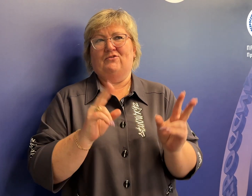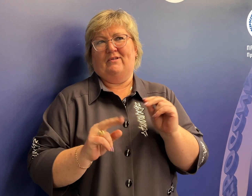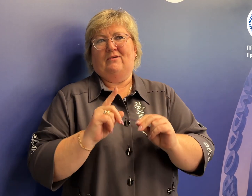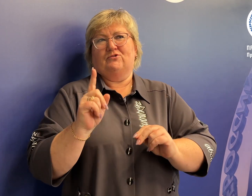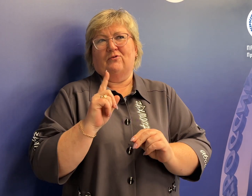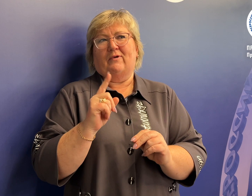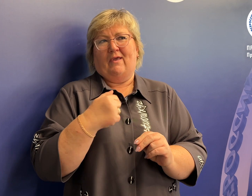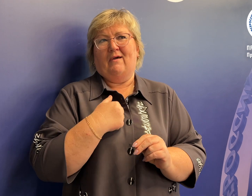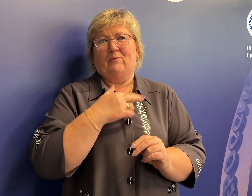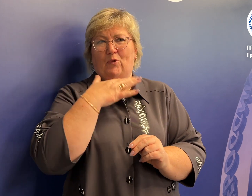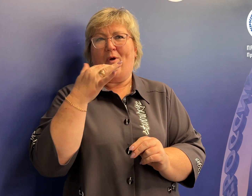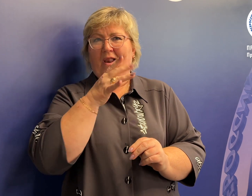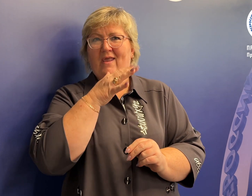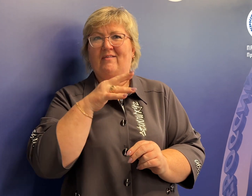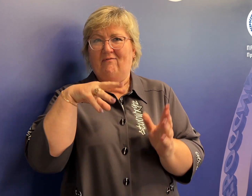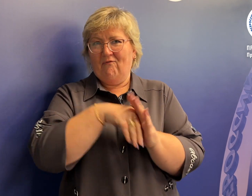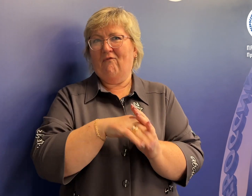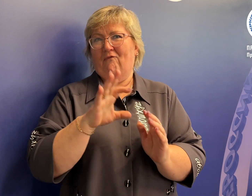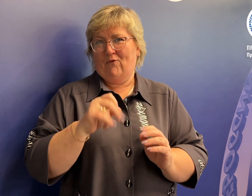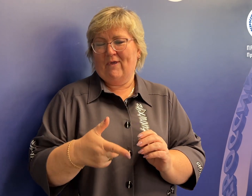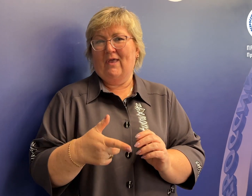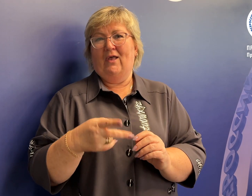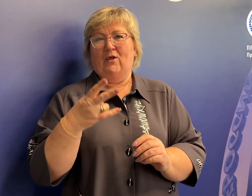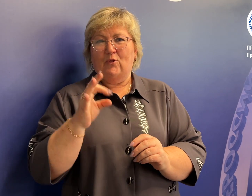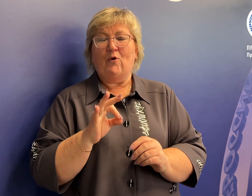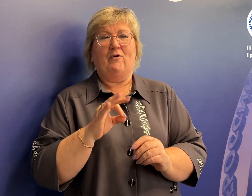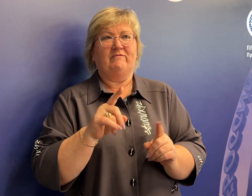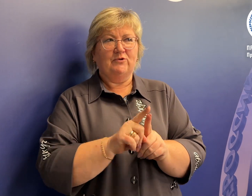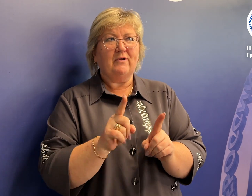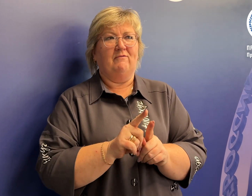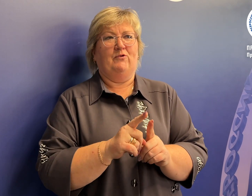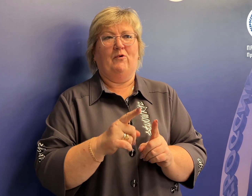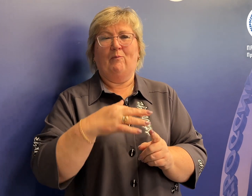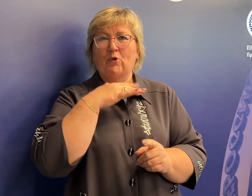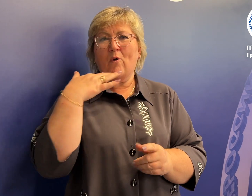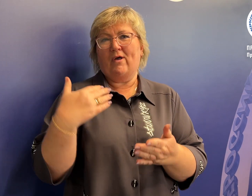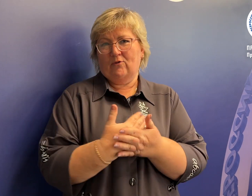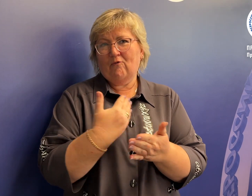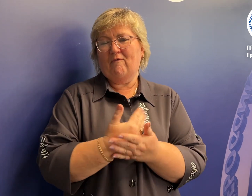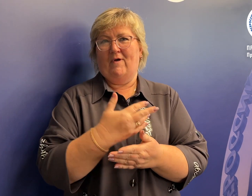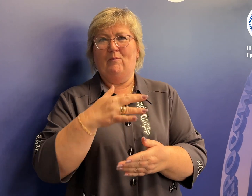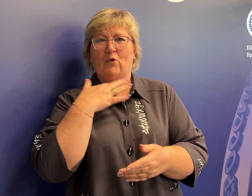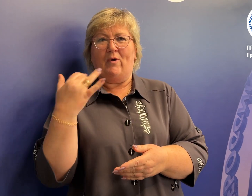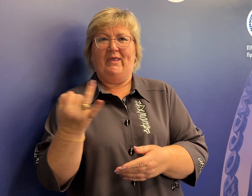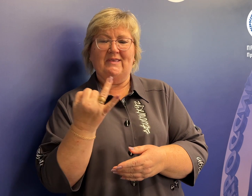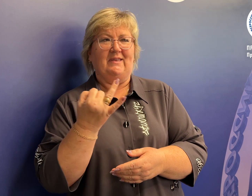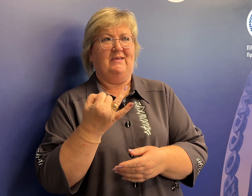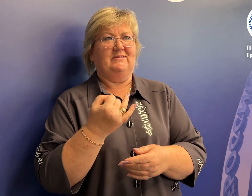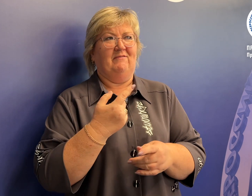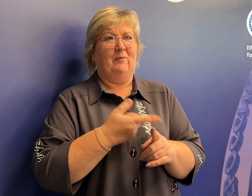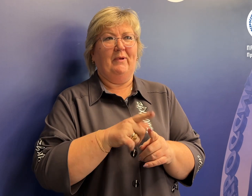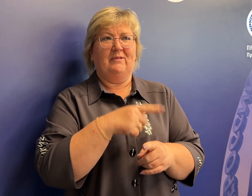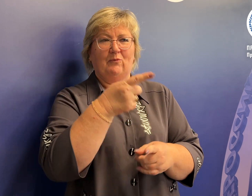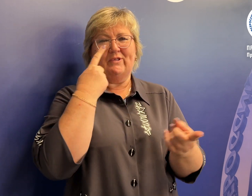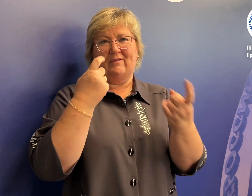Считаю, что хоть я и много лет работаю в Всероссийском обществе глухих, но все равно для меня информация, полученная здесь,